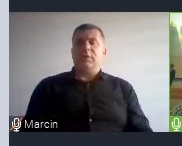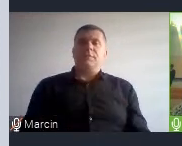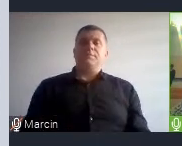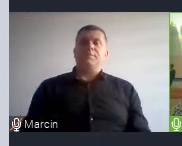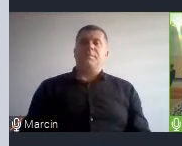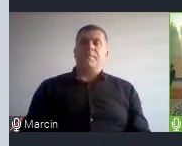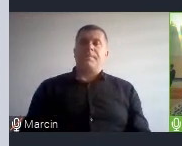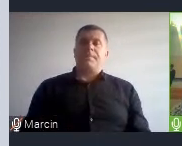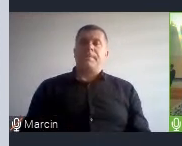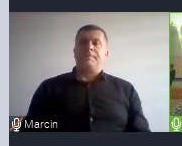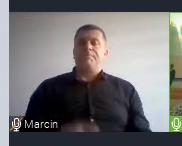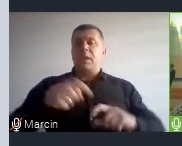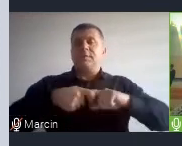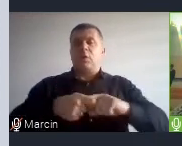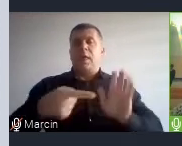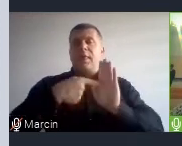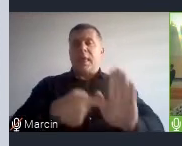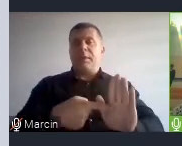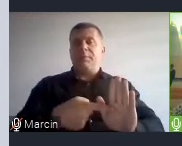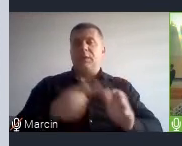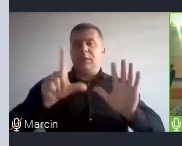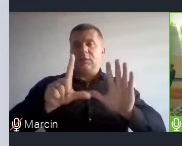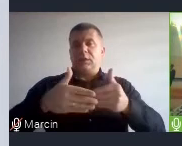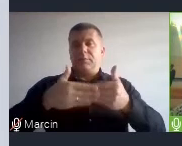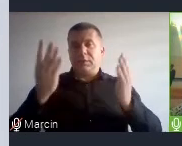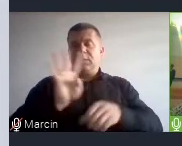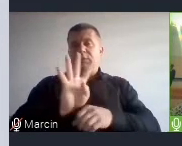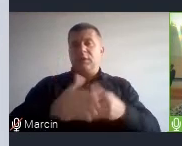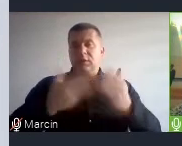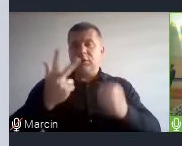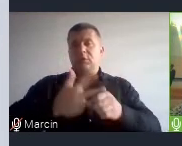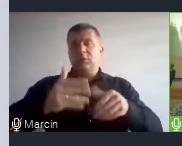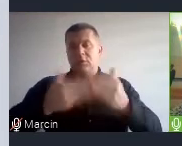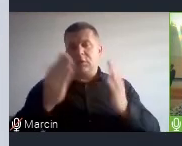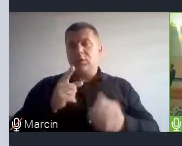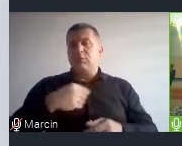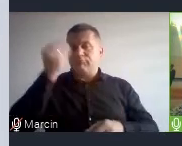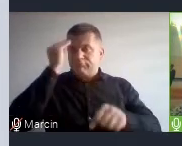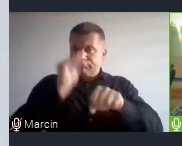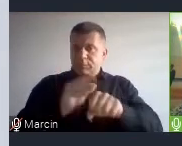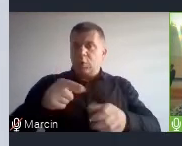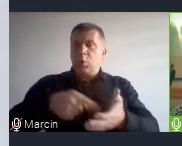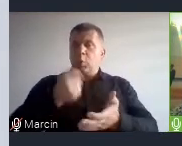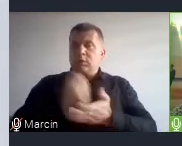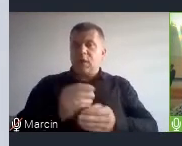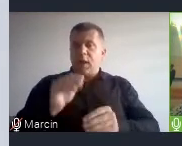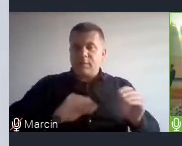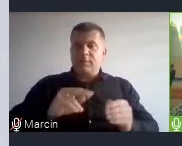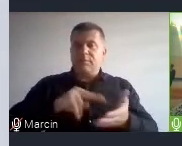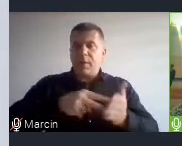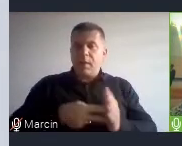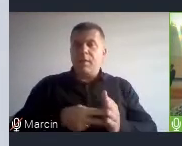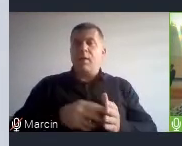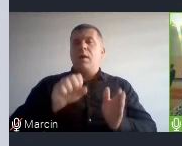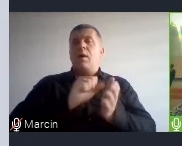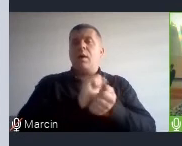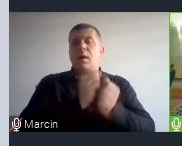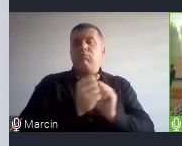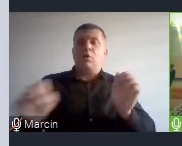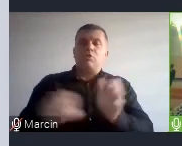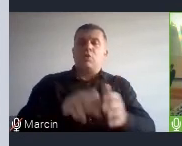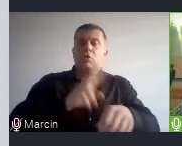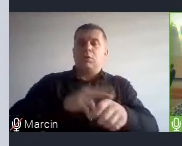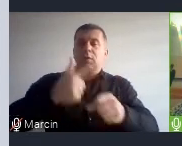W związku z tym te terminy – siedmiu, czternasto, dwudziestodniowe, proponuję ustawiać albo do 23:59,